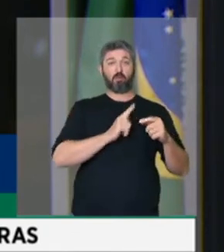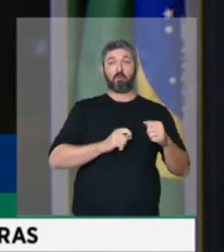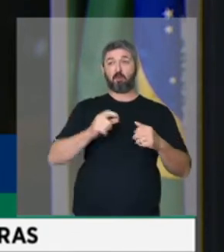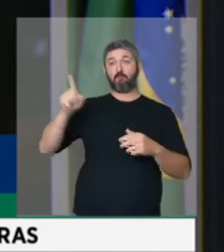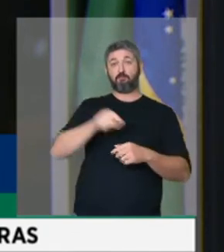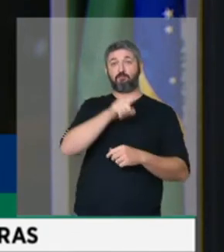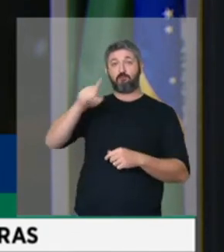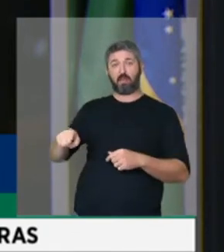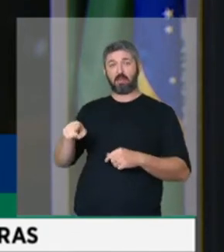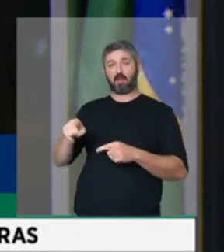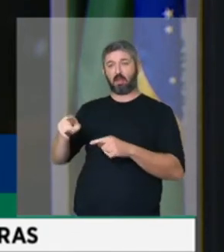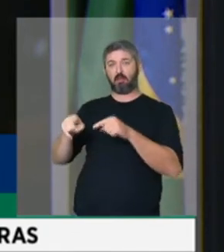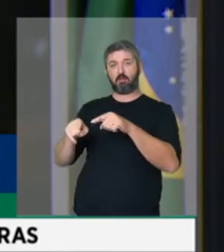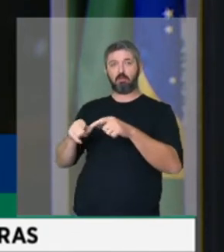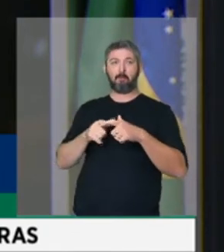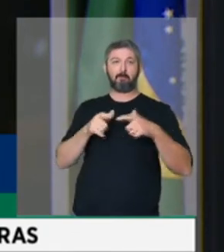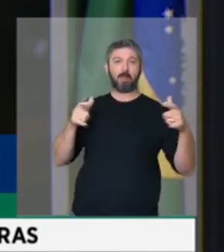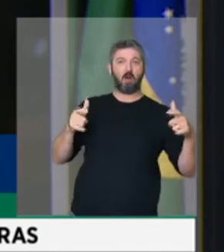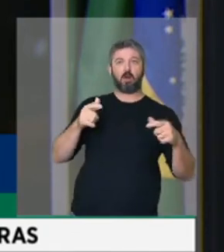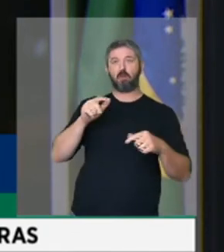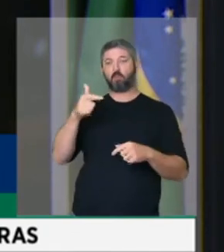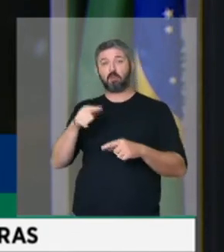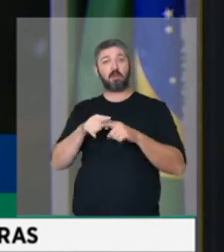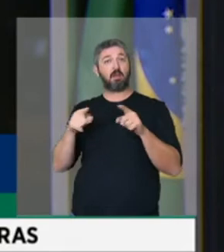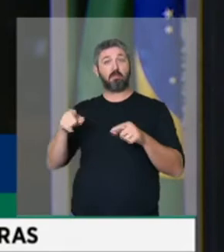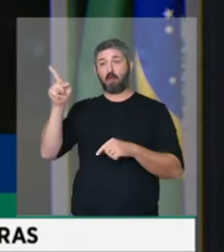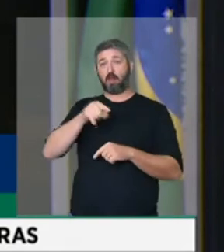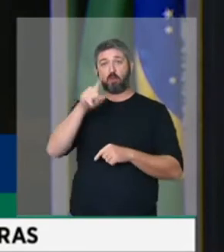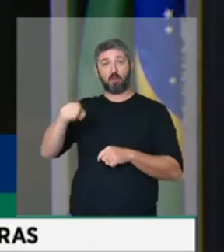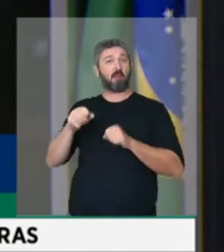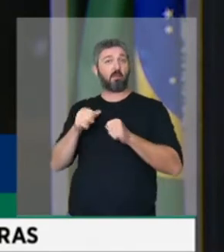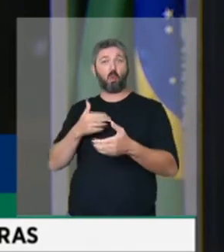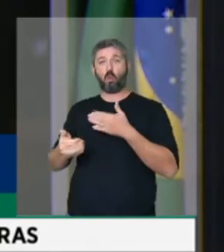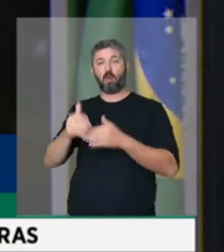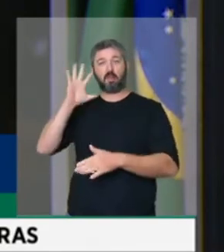ELETROBRAS PASSARÁA TAMBÉM VIABILIZAR. ENTÃO É UM CONJUNTO MUITO GRANDE. AGORA,